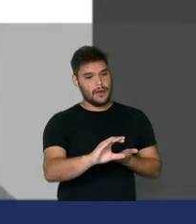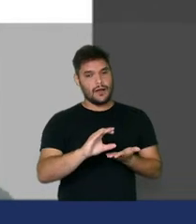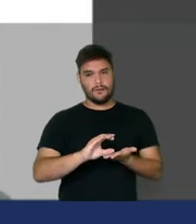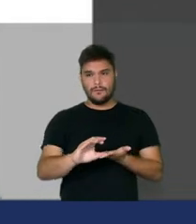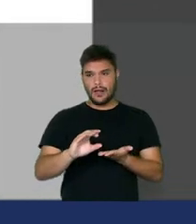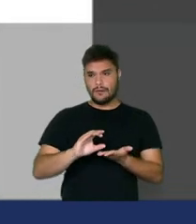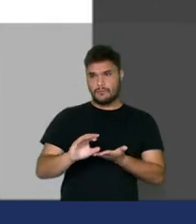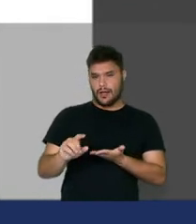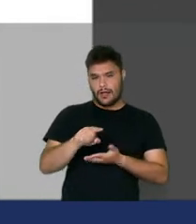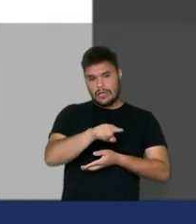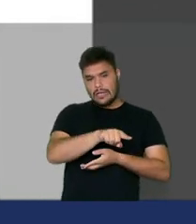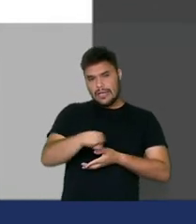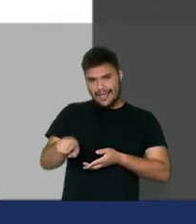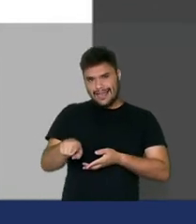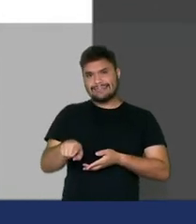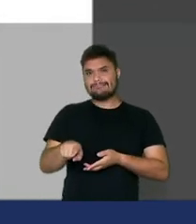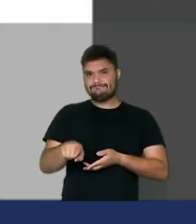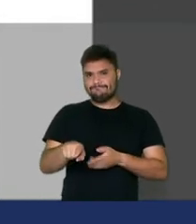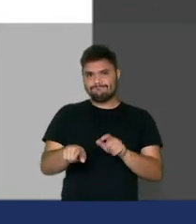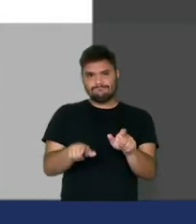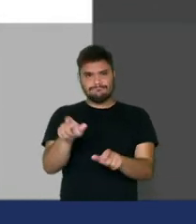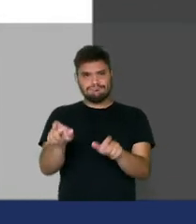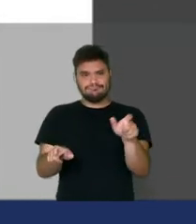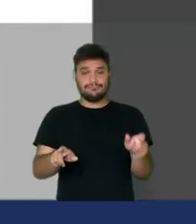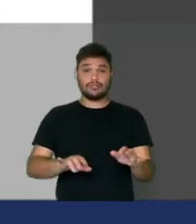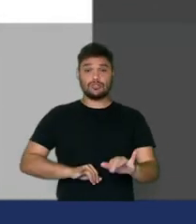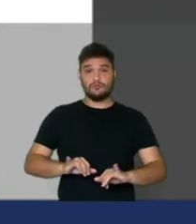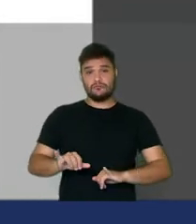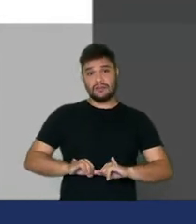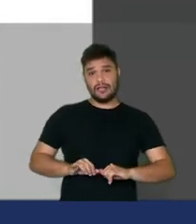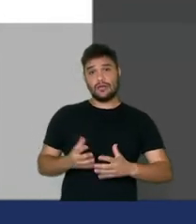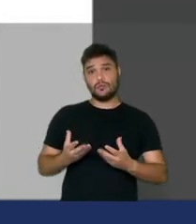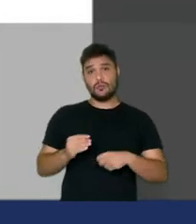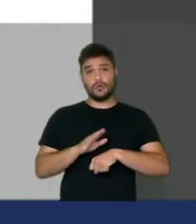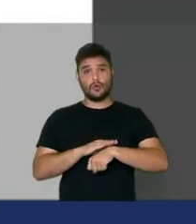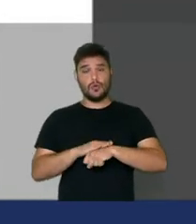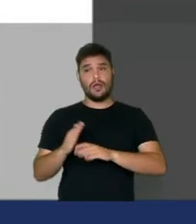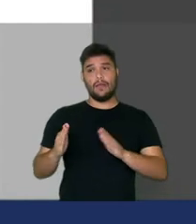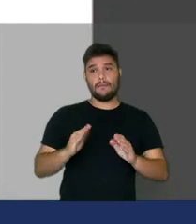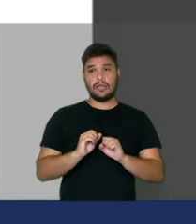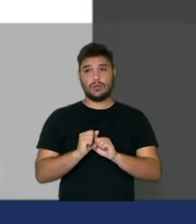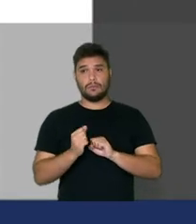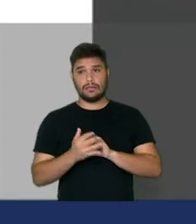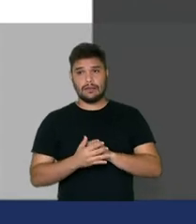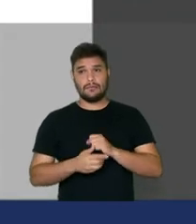GARANTINDO QUE RECURSOS POSSAM CHEGAR PARA AQUELES QUE MAIS SOFRERAM DURANTE A PANDEMIA, NAS SUAS ATIVIDADES